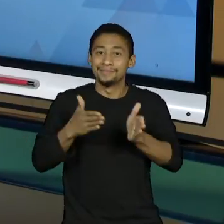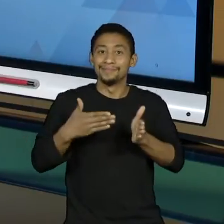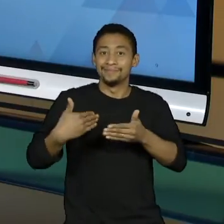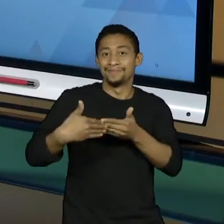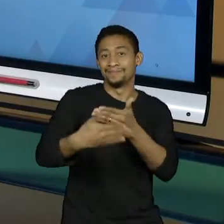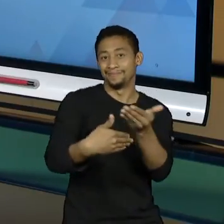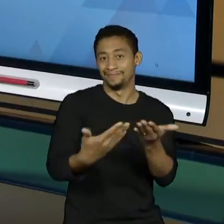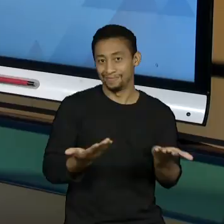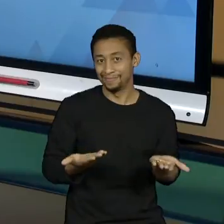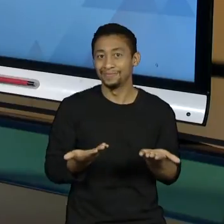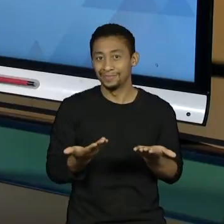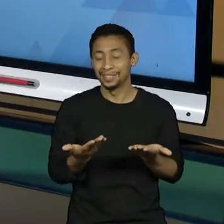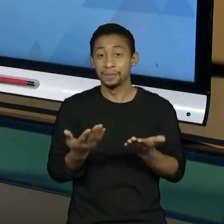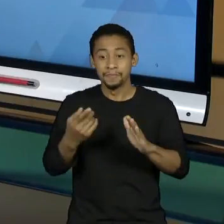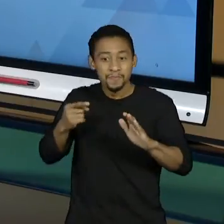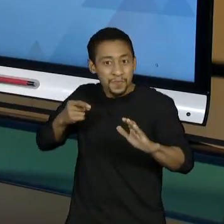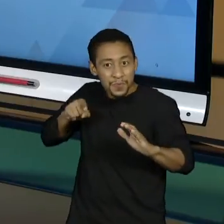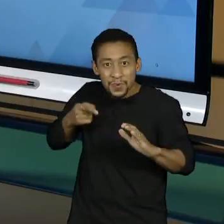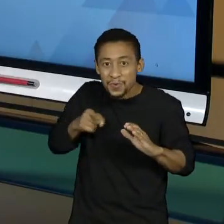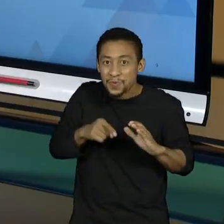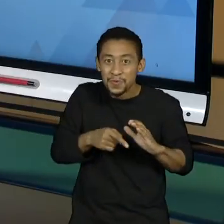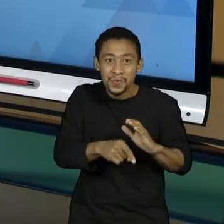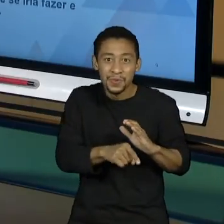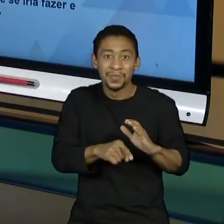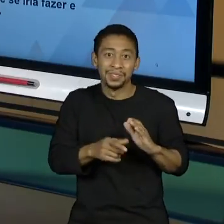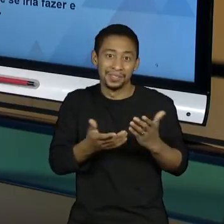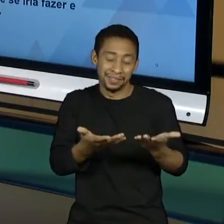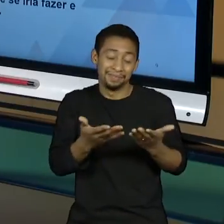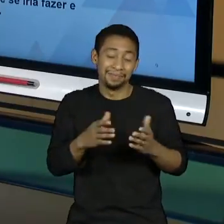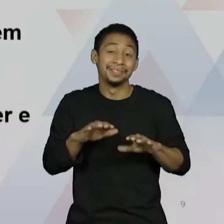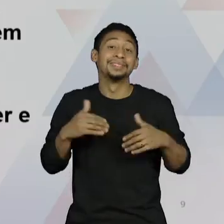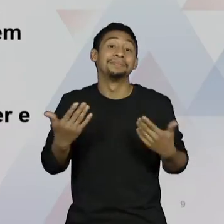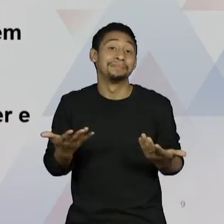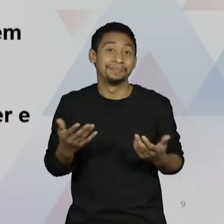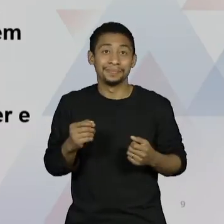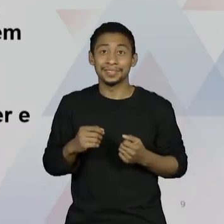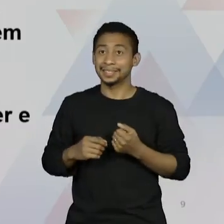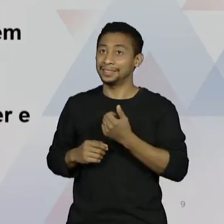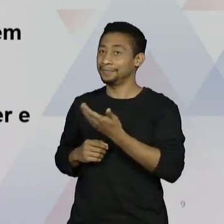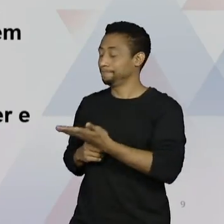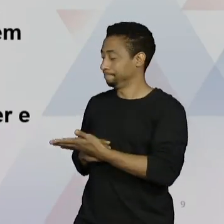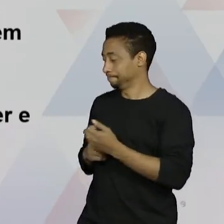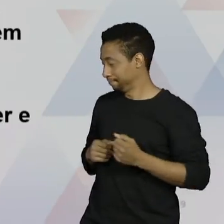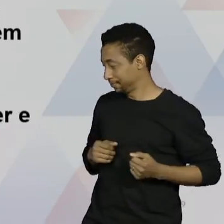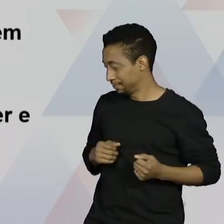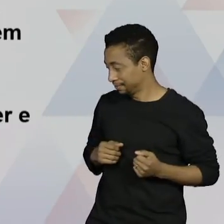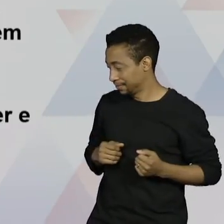APROFUNDADAS, E NUNCA SE SABE, UMA STARTUP, QUEM SABE, NÉ? "NESTE MOMENTO, AS DEFINIÇÕES DO QUE SE IRIA